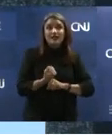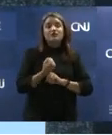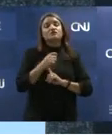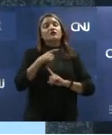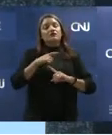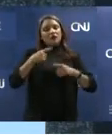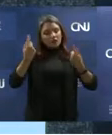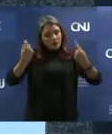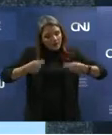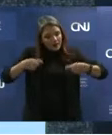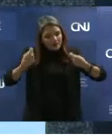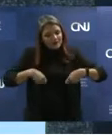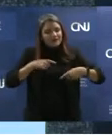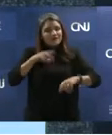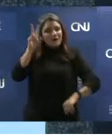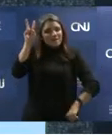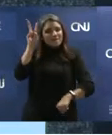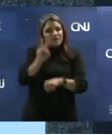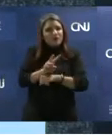proteção do Estado